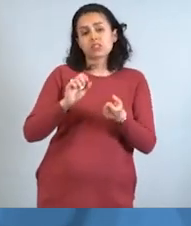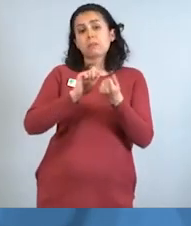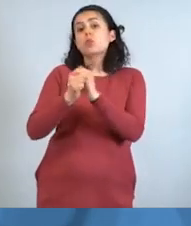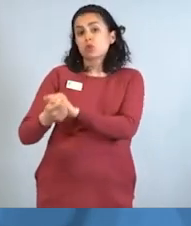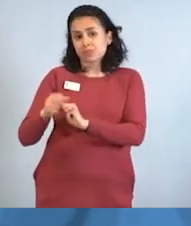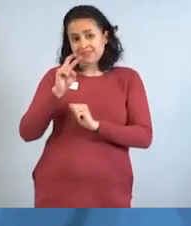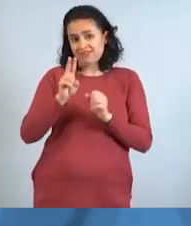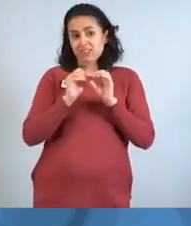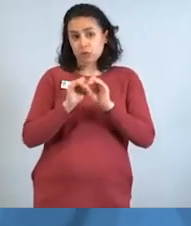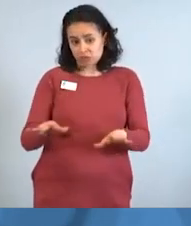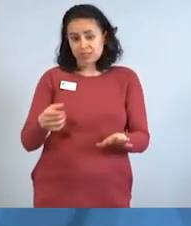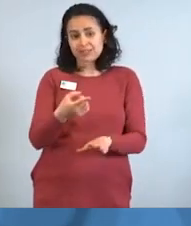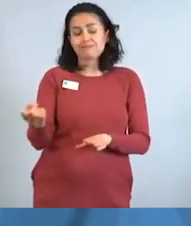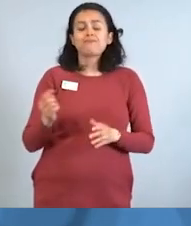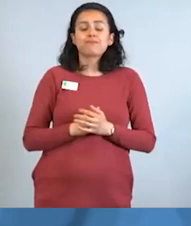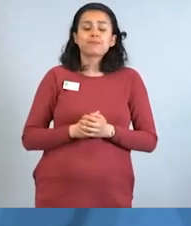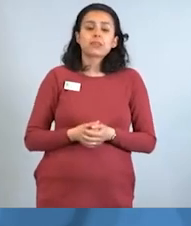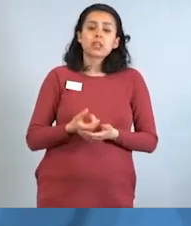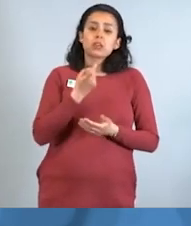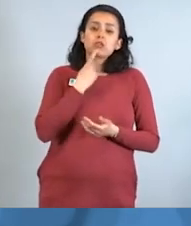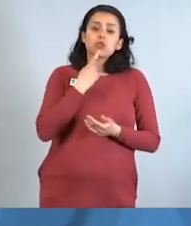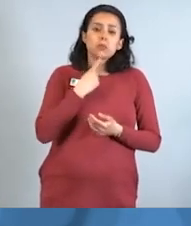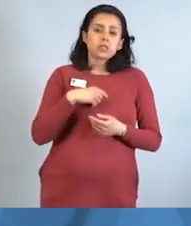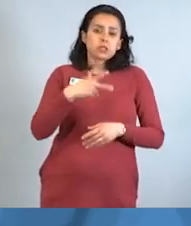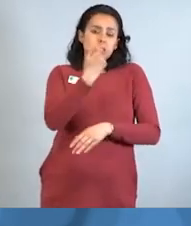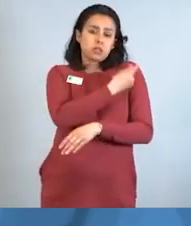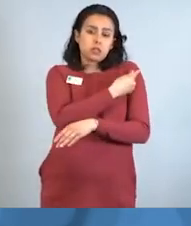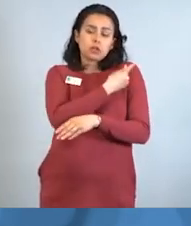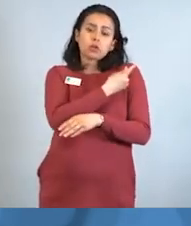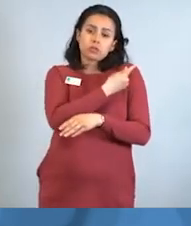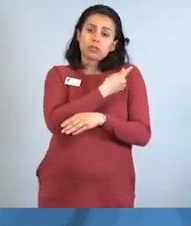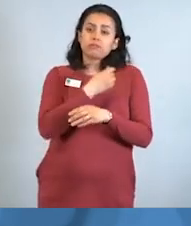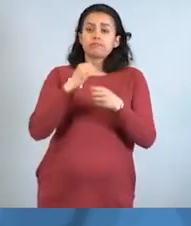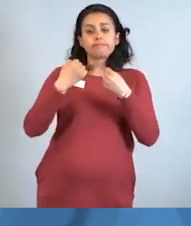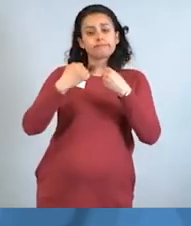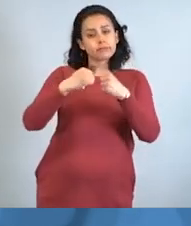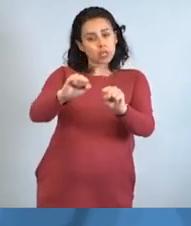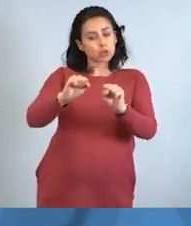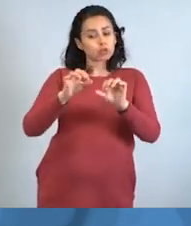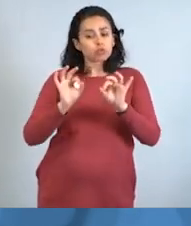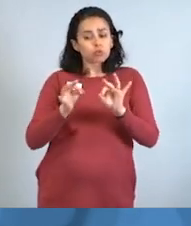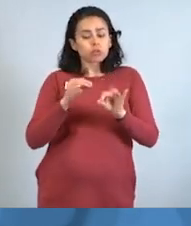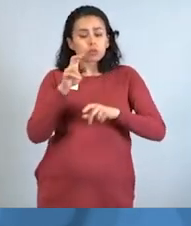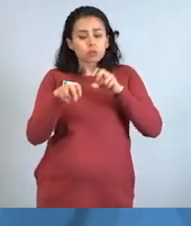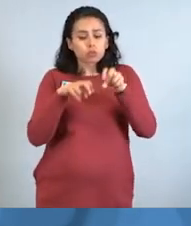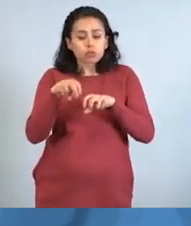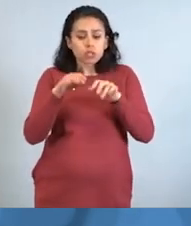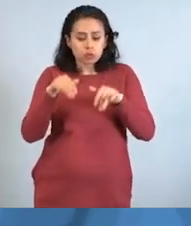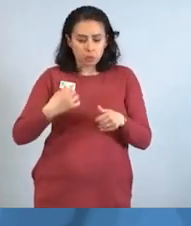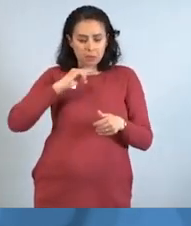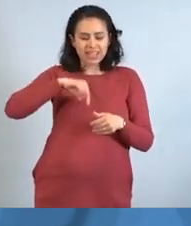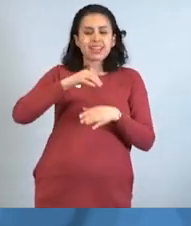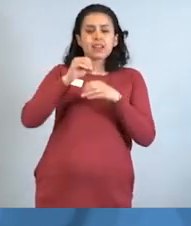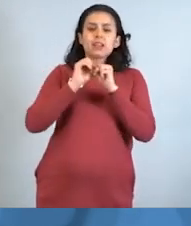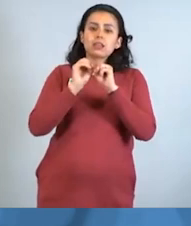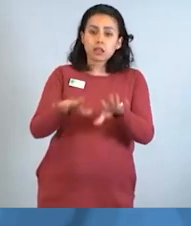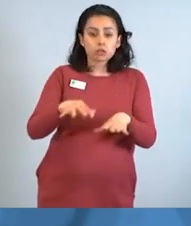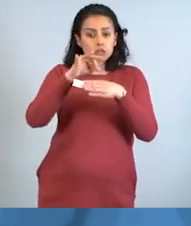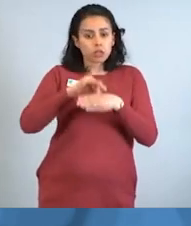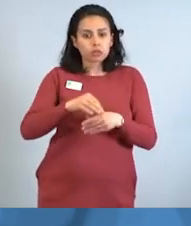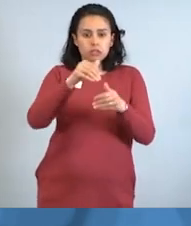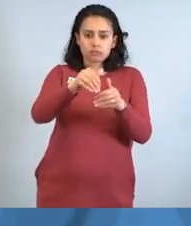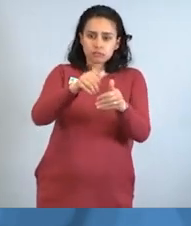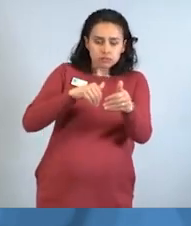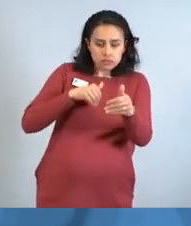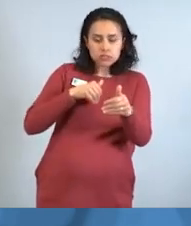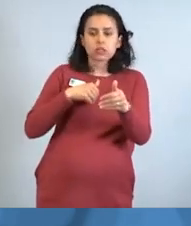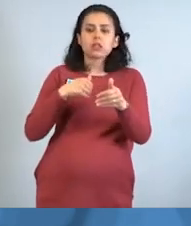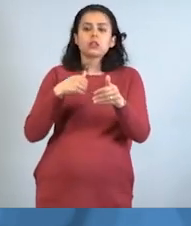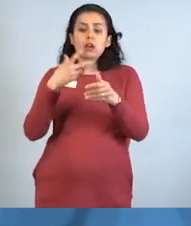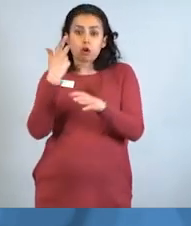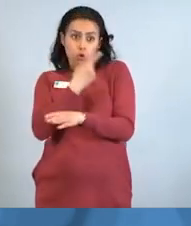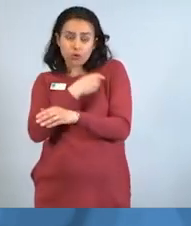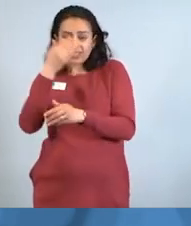Suomessa koronarokotteiden tehokkuutta on tutkittu tartuntatautirekisterin ja rokotusrekisterin tietoja yhdistelemällä.